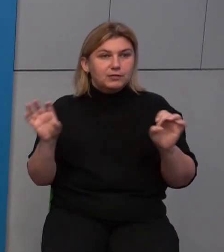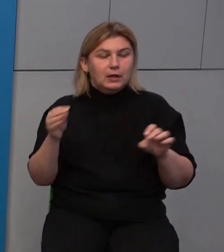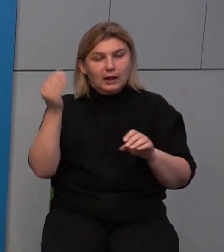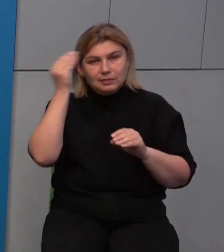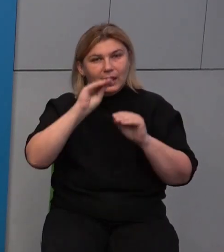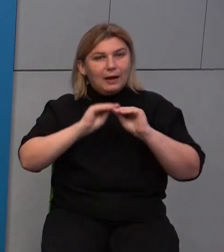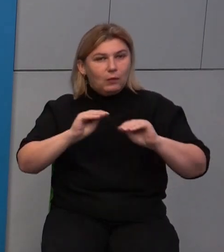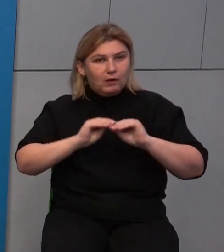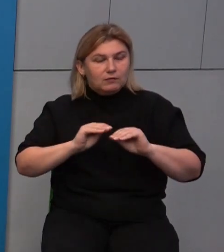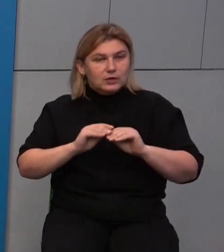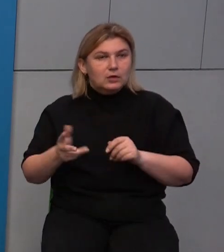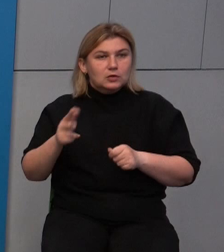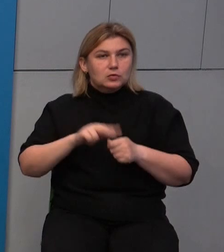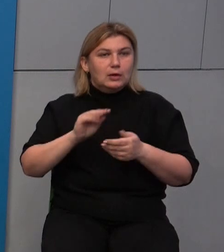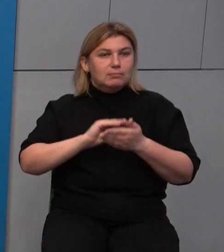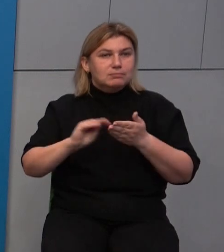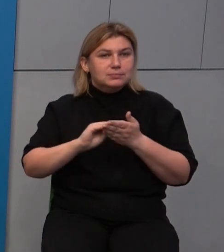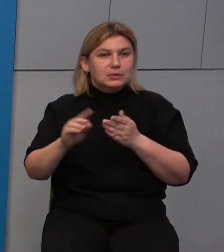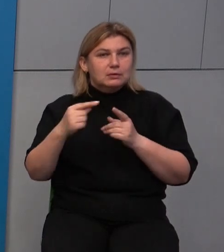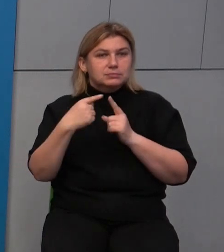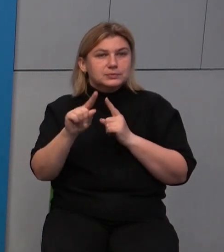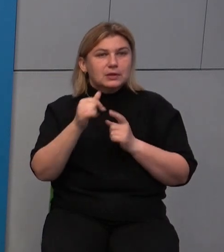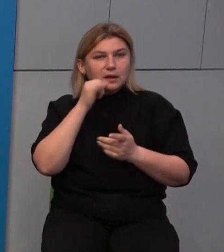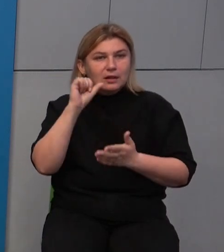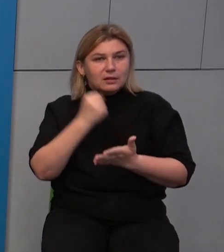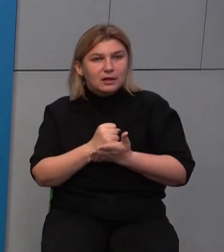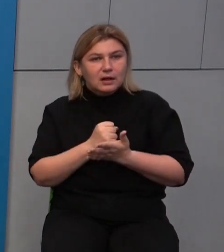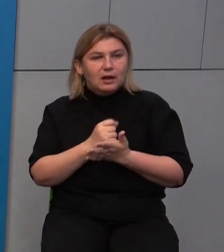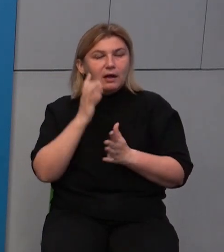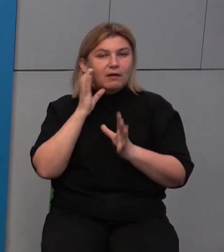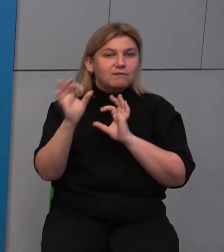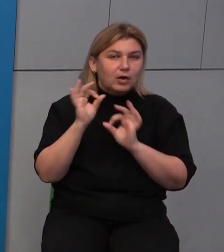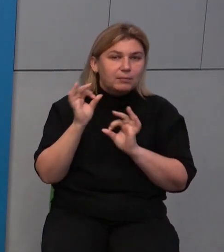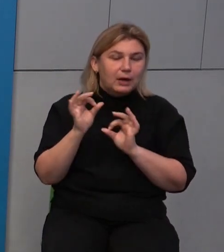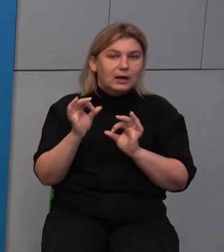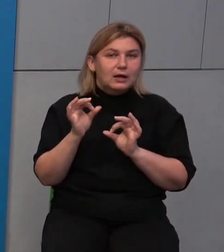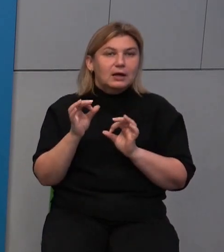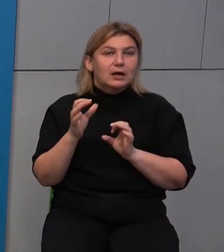którzy piszą do niego takie listy sążniste, z informacją o tym, gdzie ten błąd